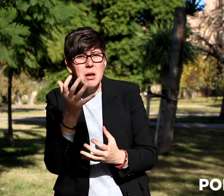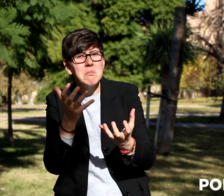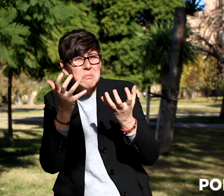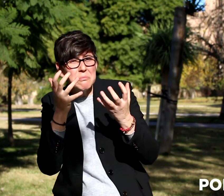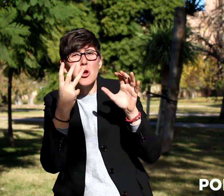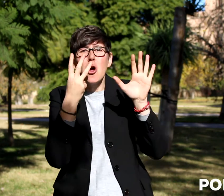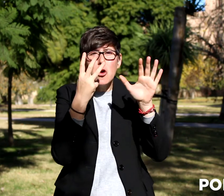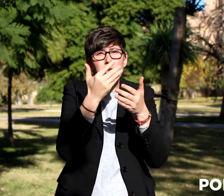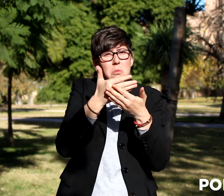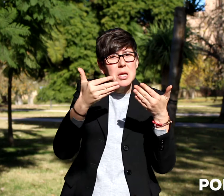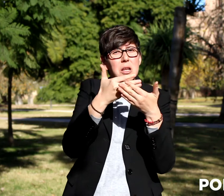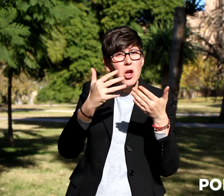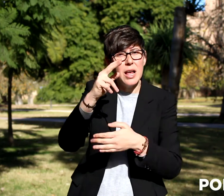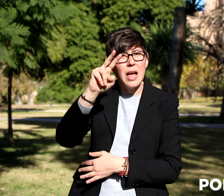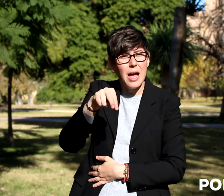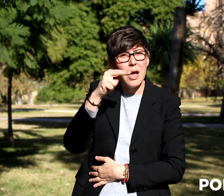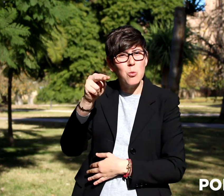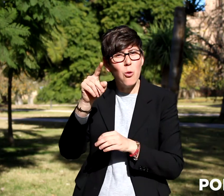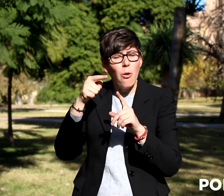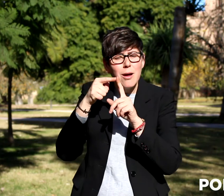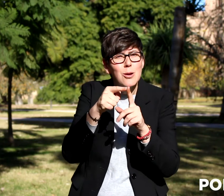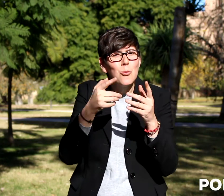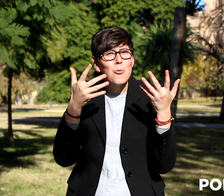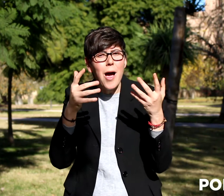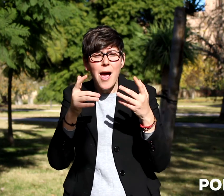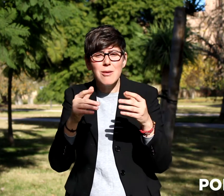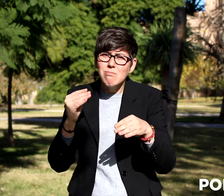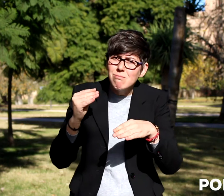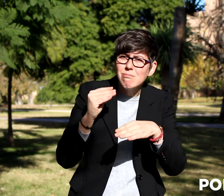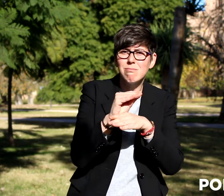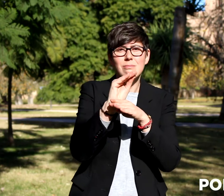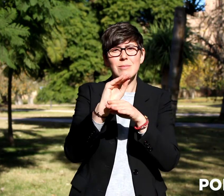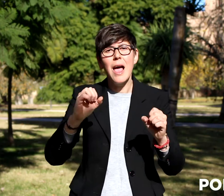están realizando en Les Corts Valencianes, porque han conseguido 8 millones y medio de €